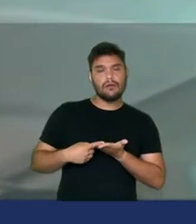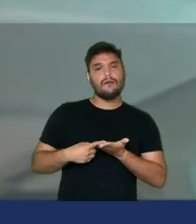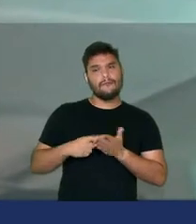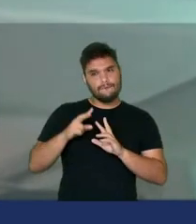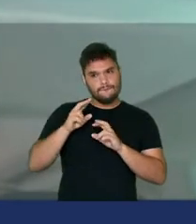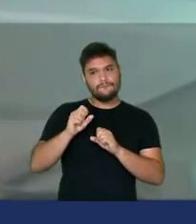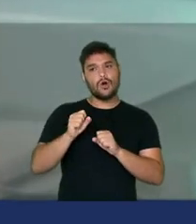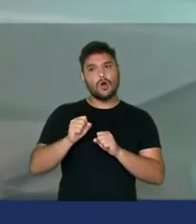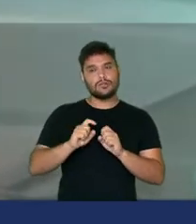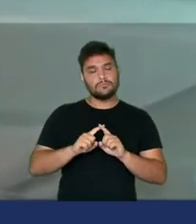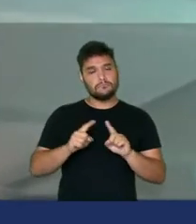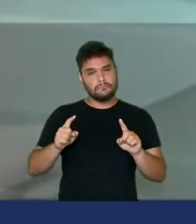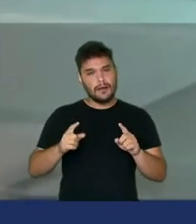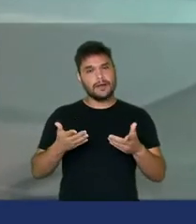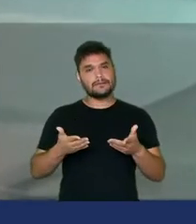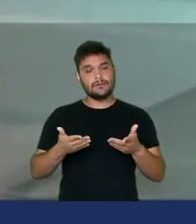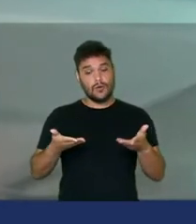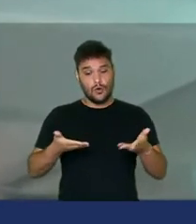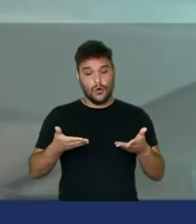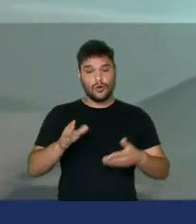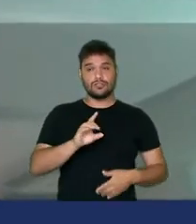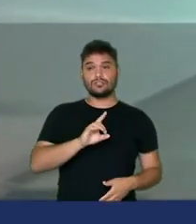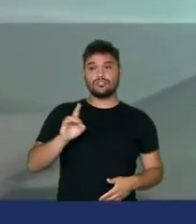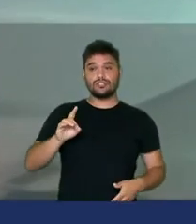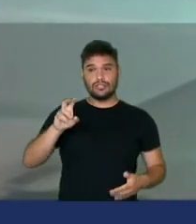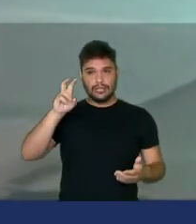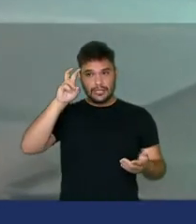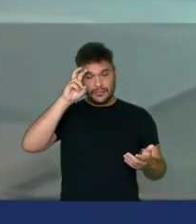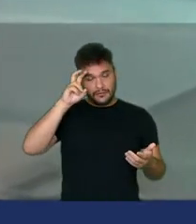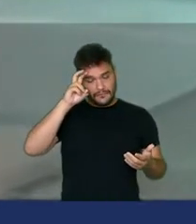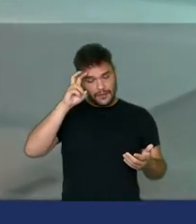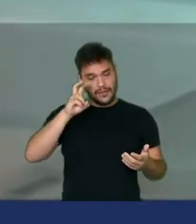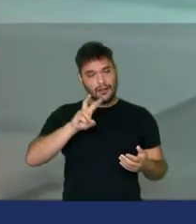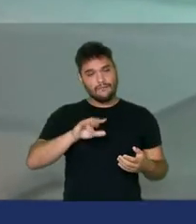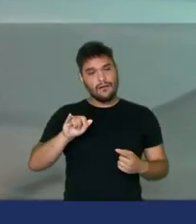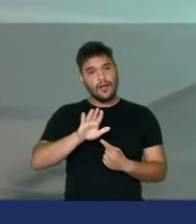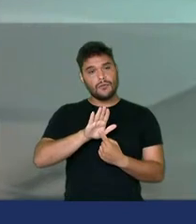APROVADA EM UM PROCESSO DE NEGOCIAÇÃO INTENSA, MAS NÓS ESTAMOS NO DIA DE HOJE, NESSA QUINTA-FEIRA, TRAZENDO A LEI